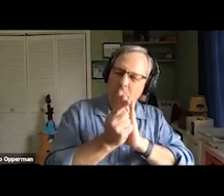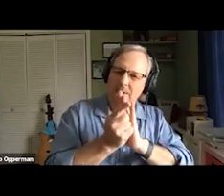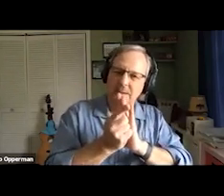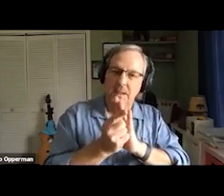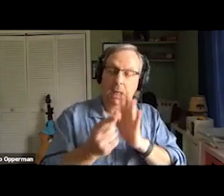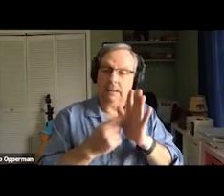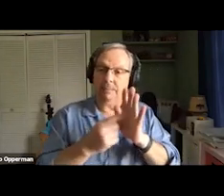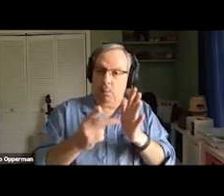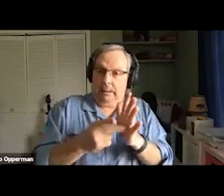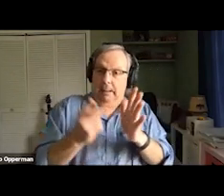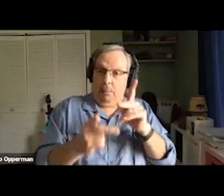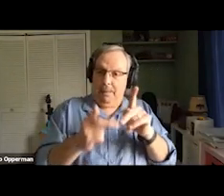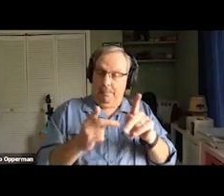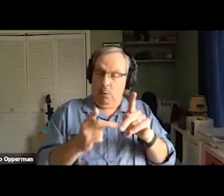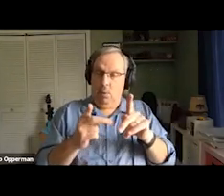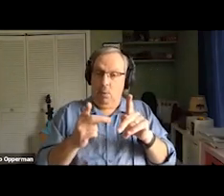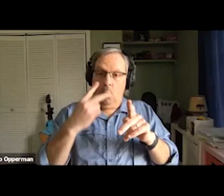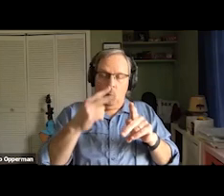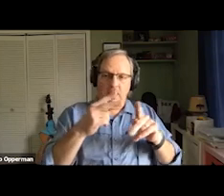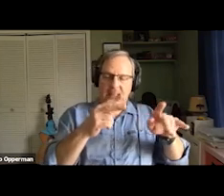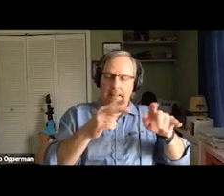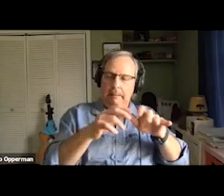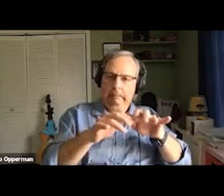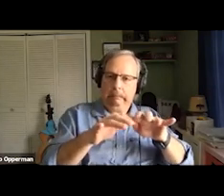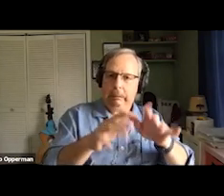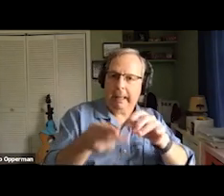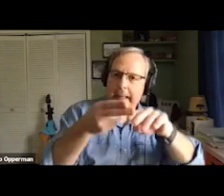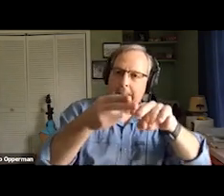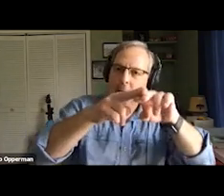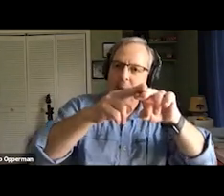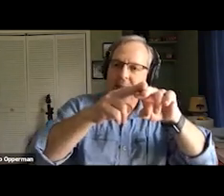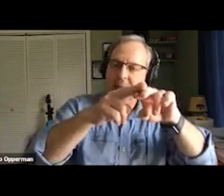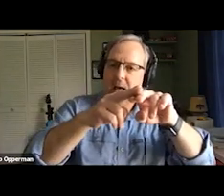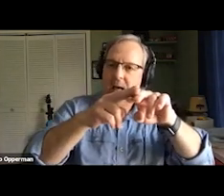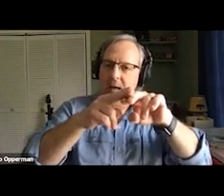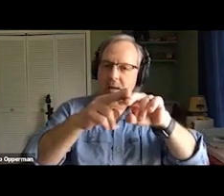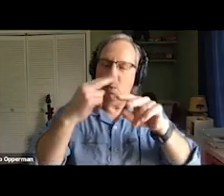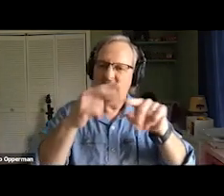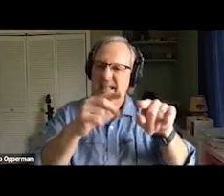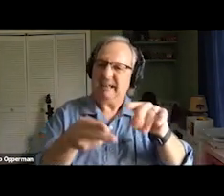cuando ha habido aumentos repentinos en los síntomas o en las pruebas, francamente, y llegamos a un censo de 155.